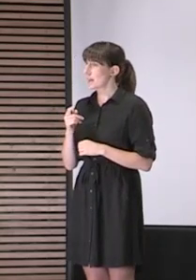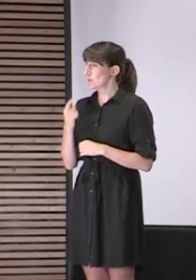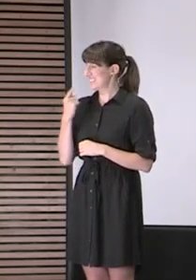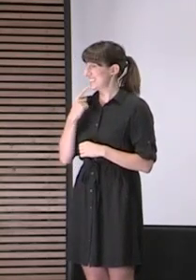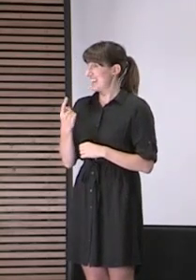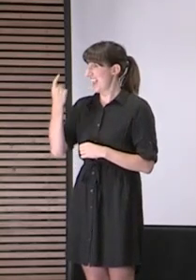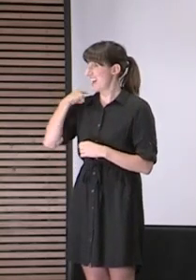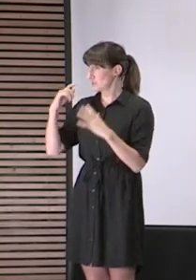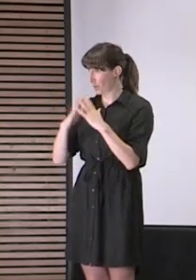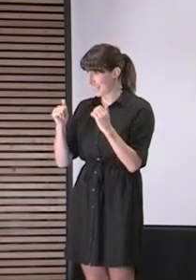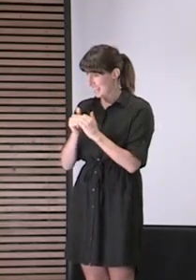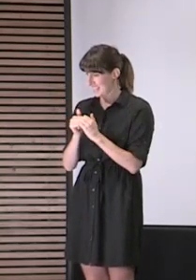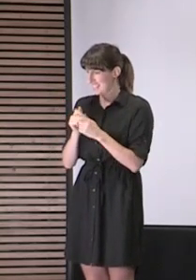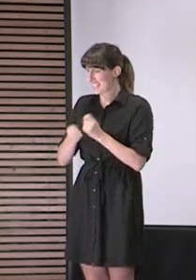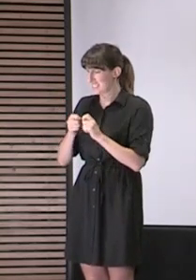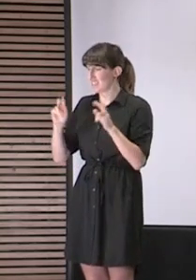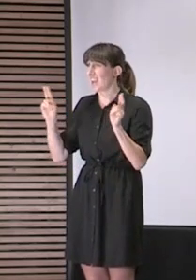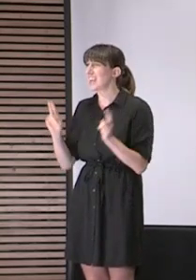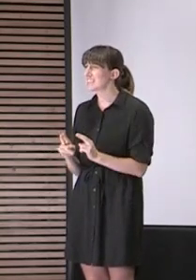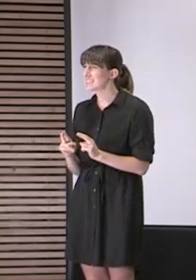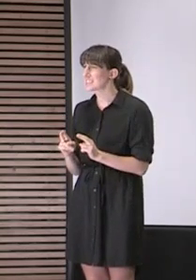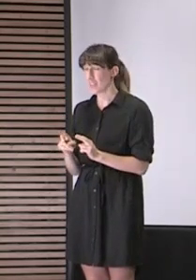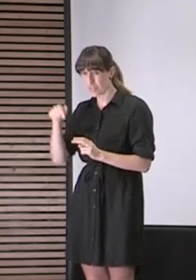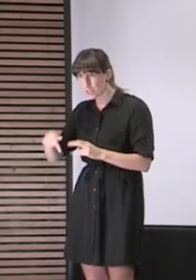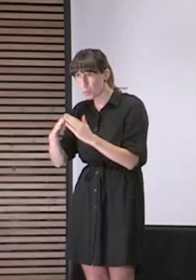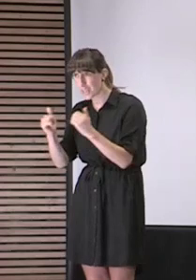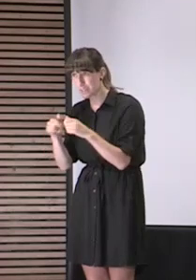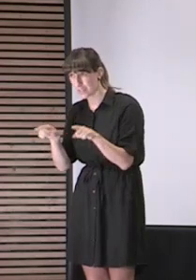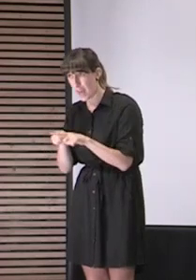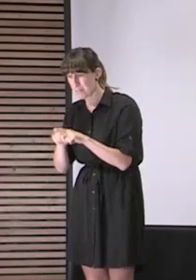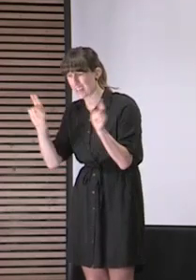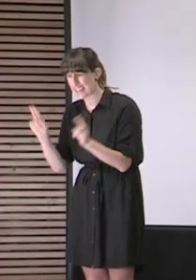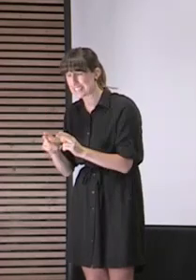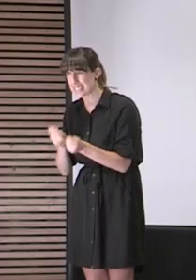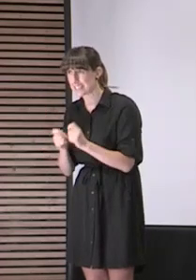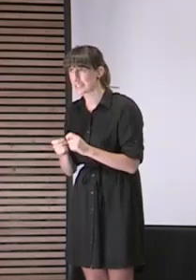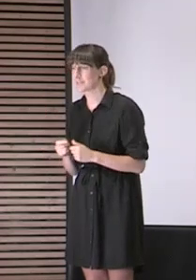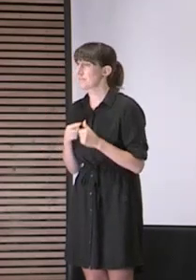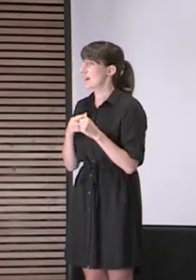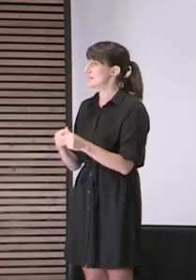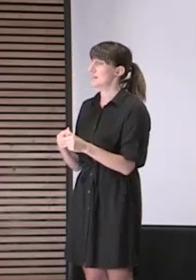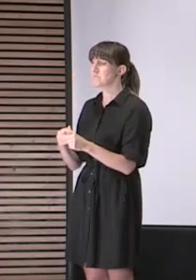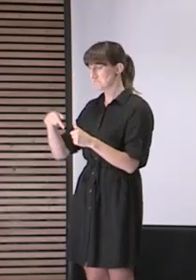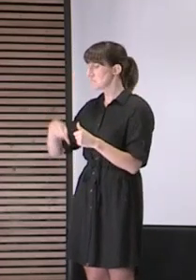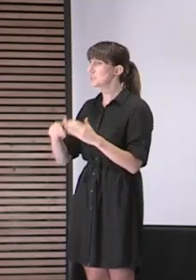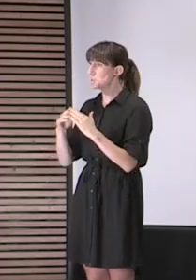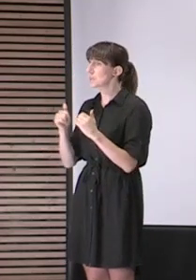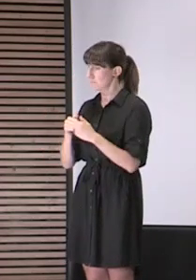dónde está sucediendo eso, ya sea en uno o dos lugares o si está más extendido. Jacinda Ardern: ¿Joe? Con la caída de las pruebas el fin de semana